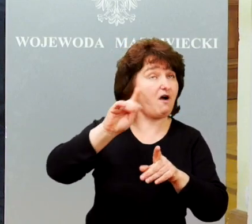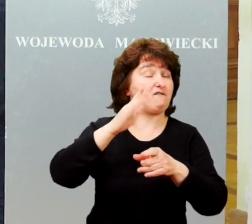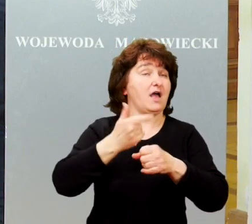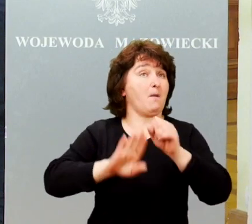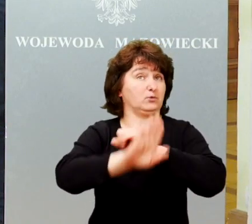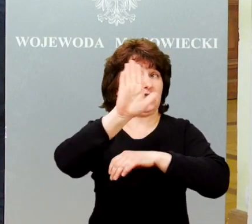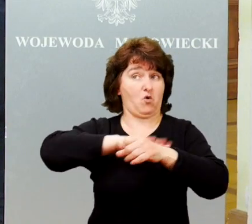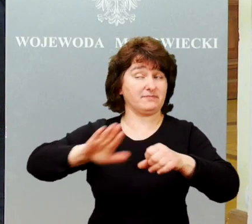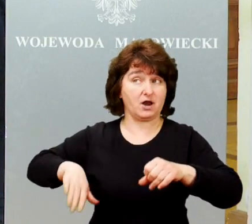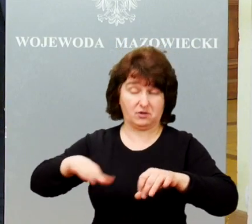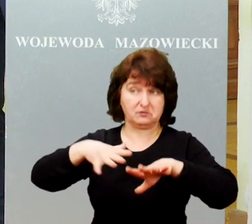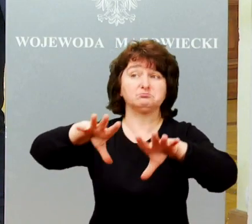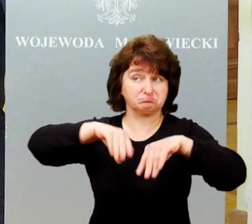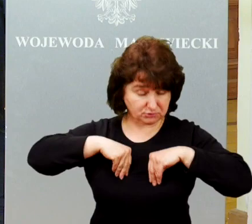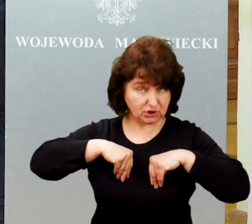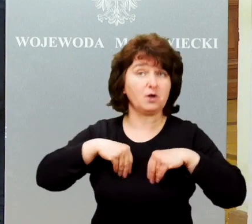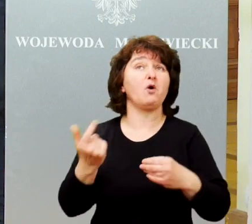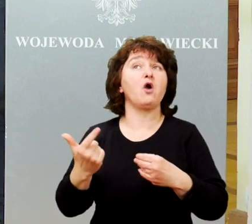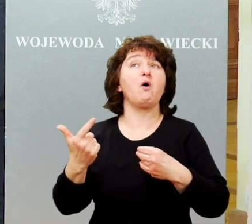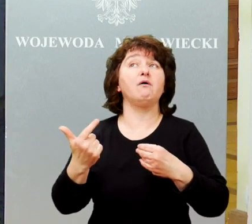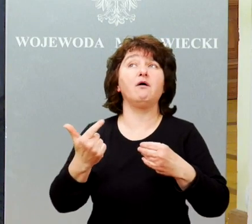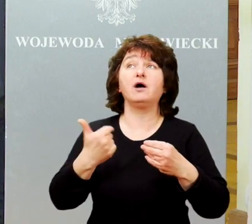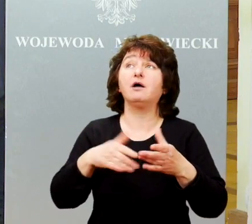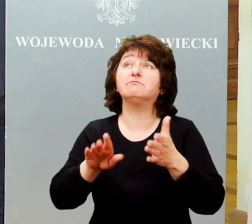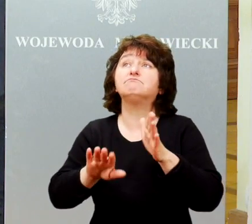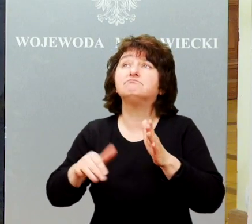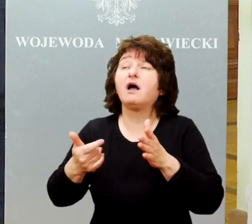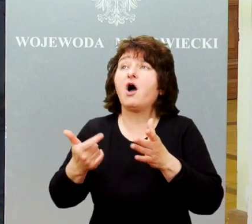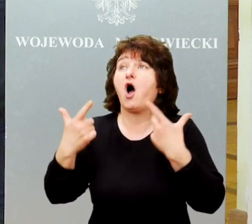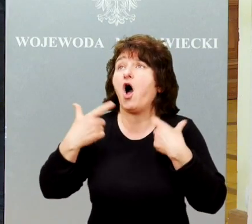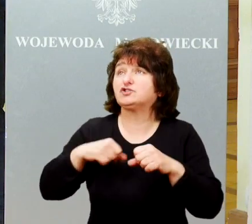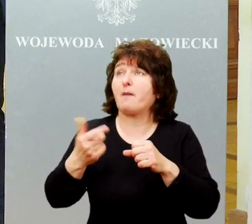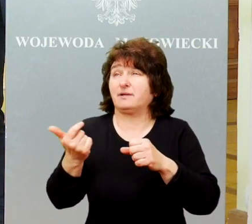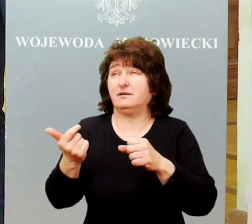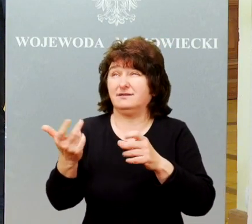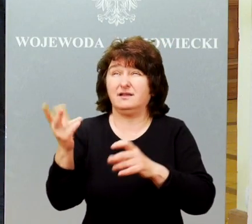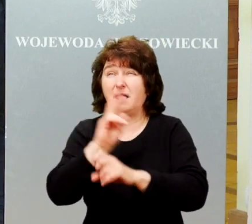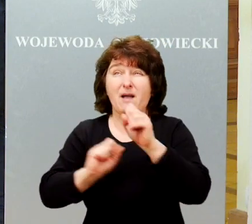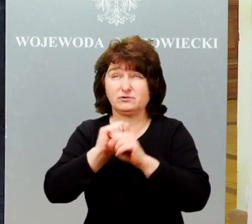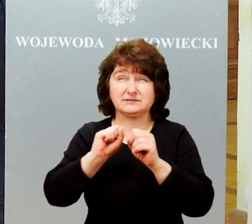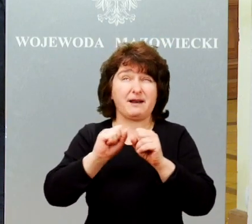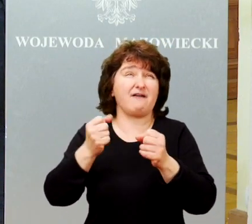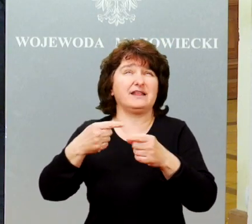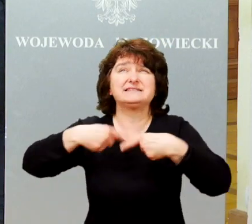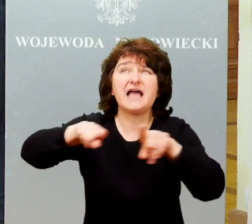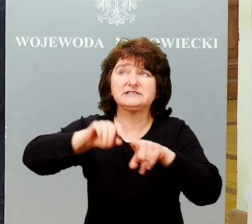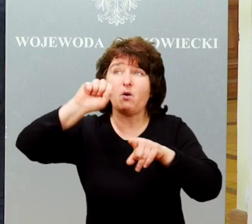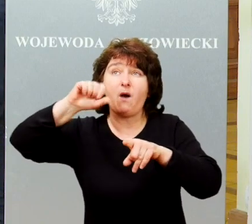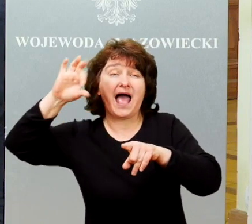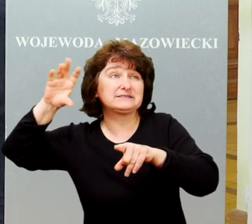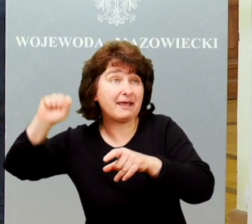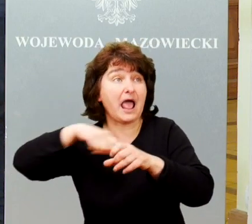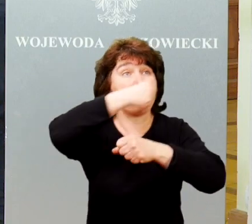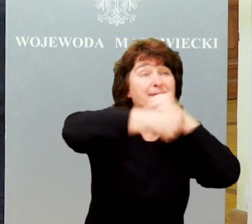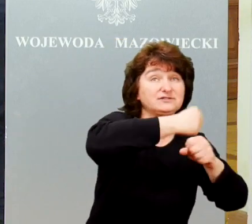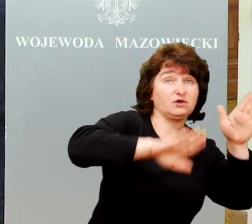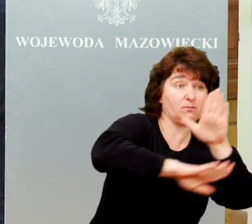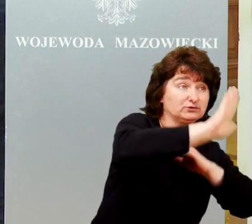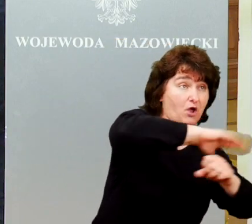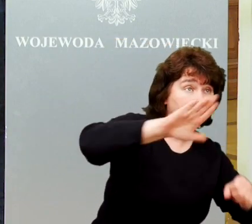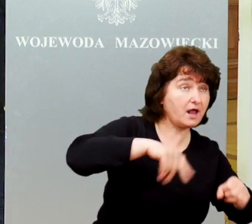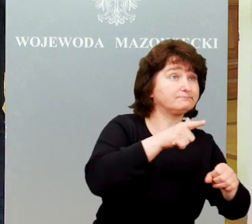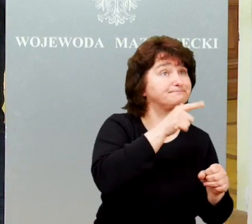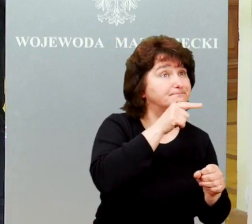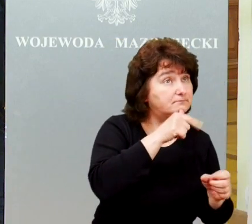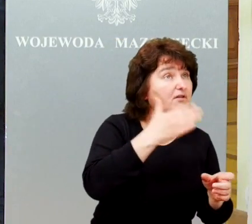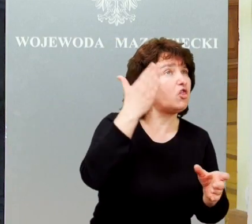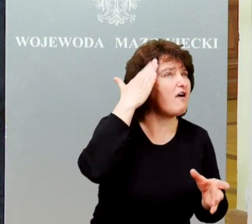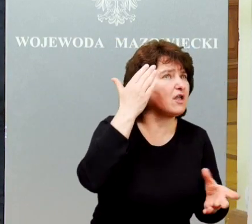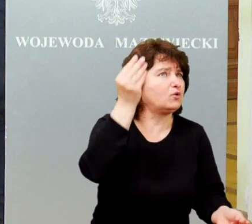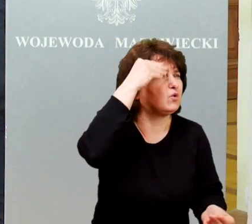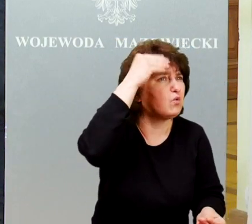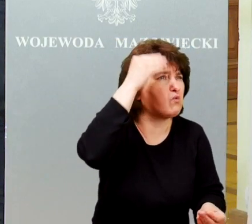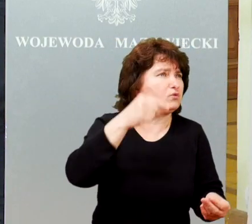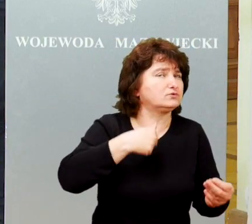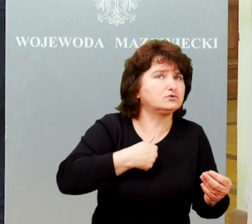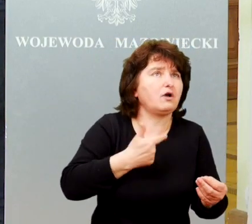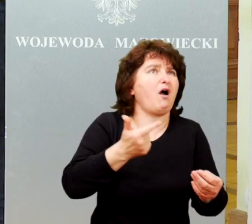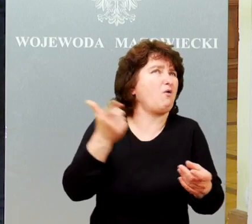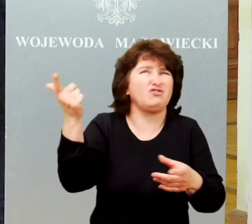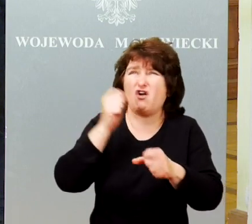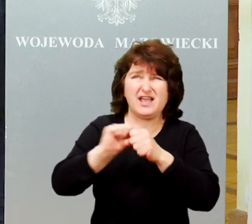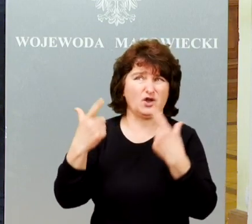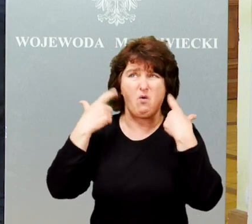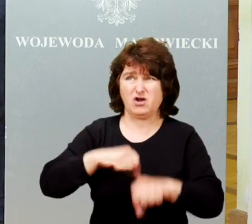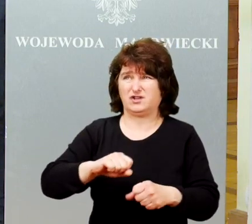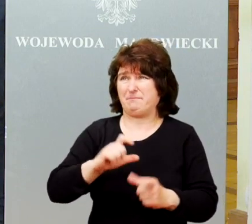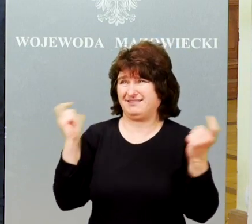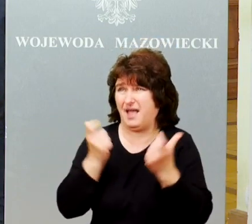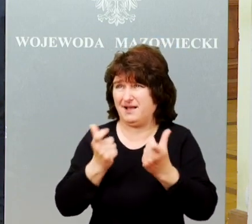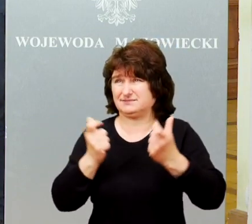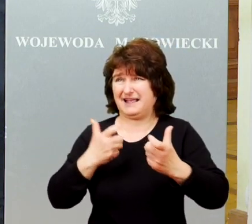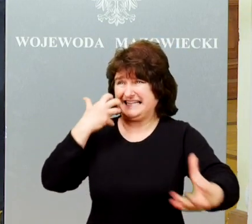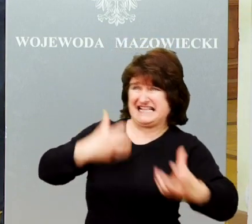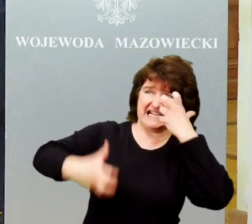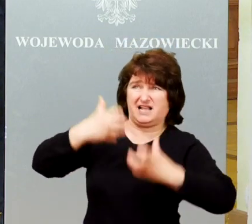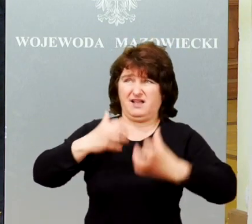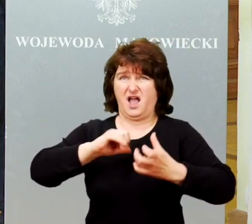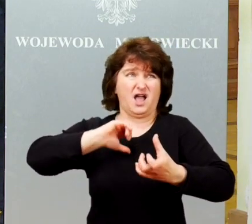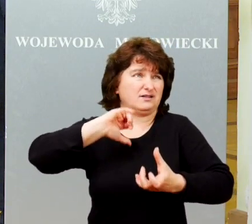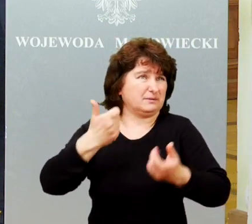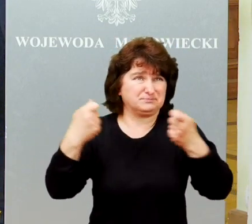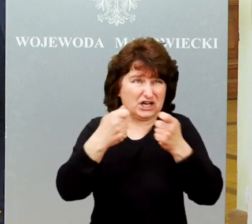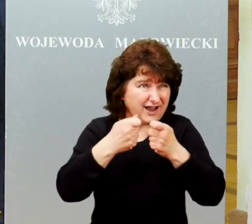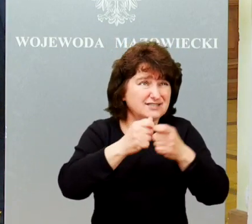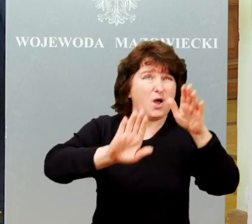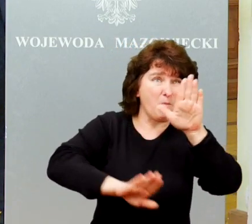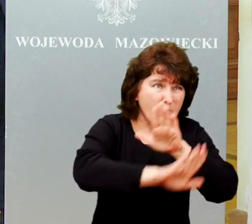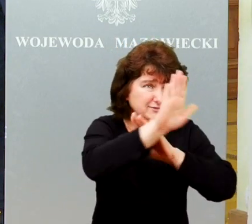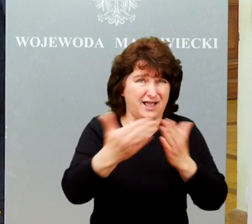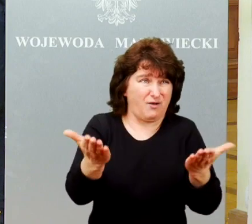że przyjmują do ciebie osoby z autyzmem czy zespołem Aspergera, uczą się o tym z czym się ten rodzaj niepełnosprawności wiąże, otwierają się na tego typu osoby, że to nie są osoby ani bezpieczne, ani agresywne, ani w jakiś sposób zaburzające funkcjonowanie tych instytucji.